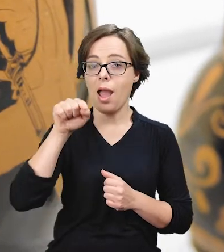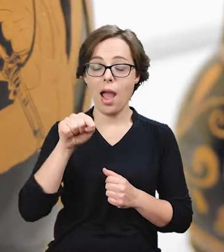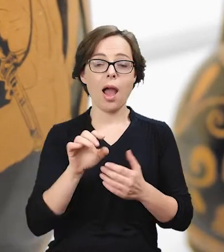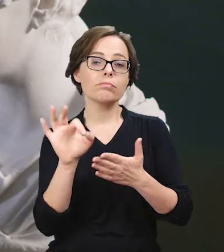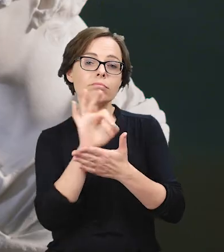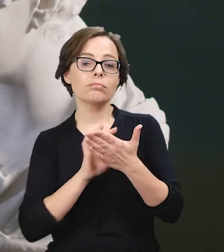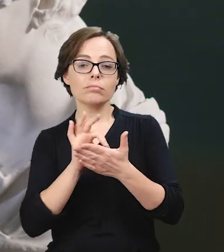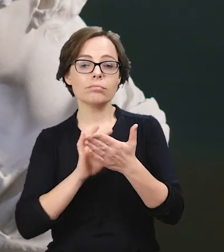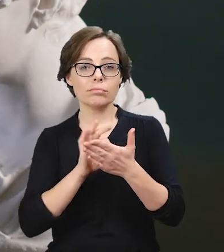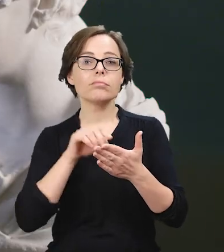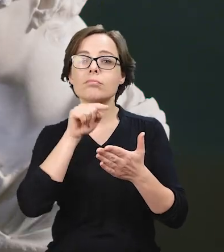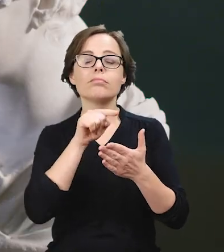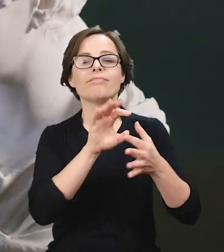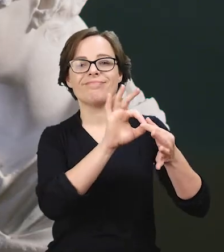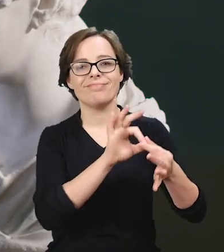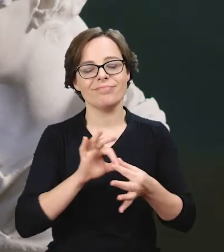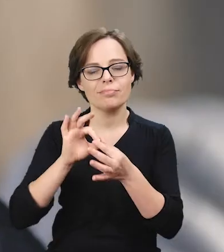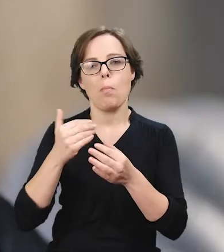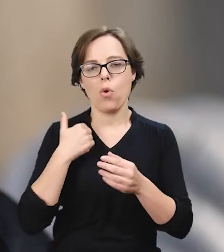w kontekście wydarzeń historycznych